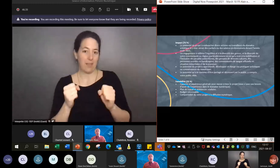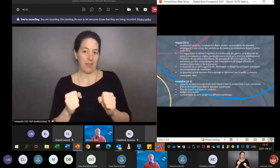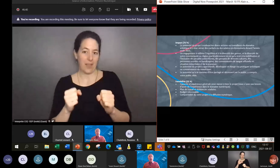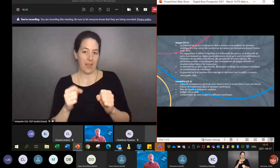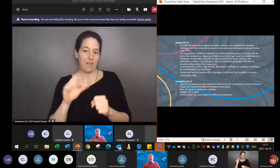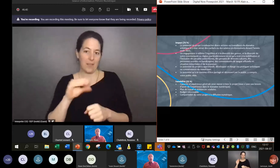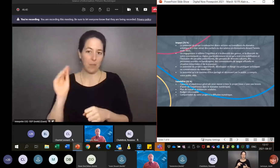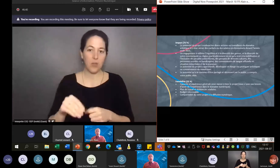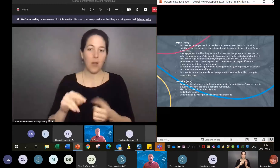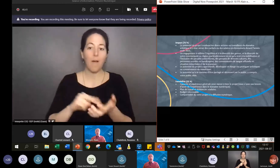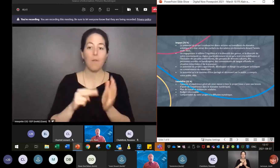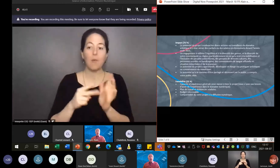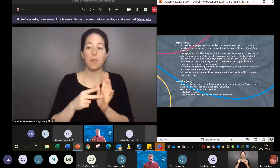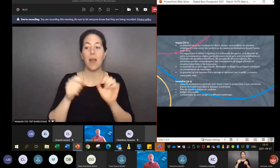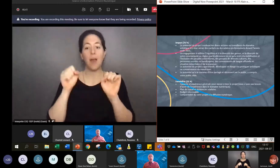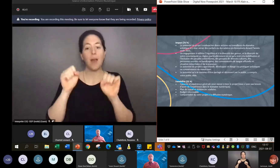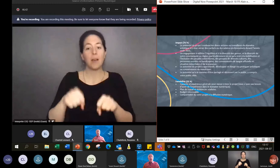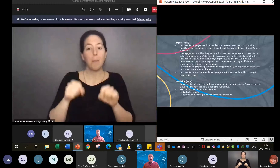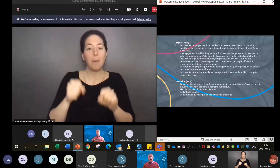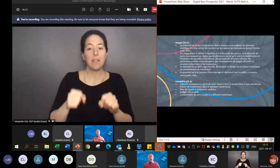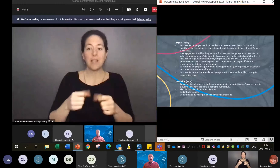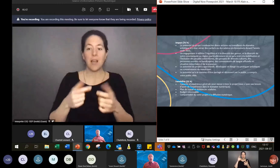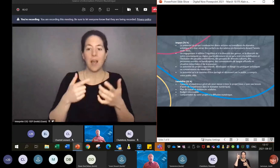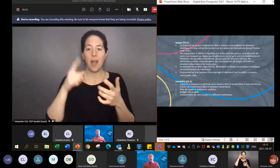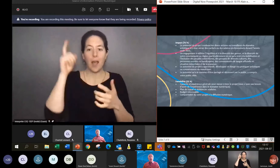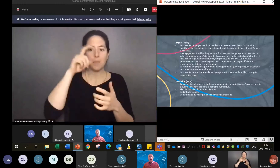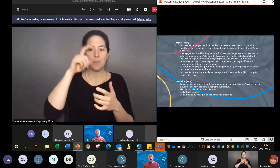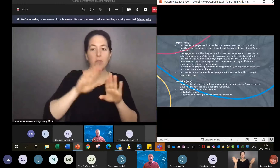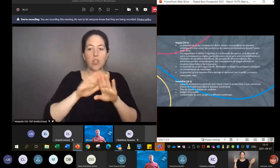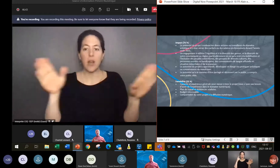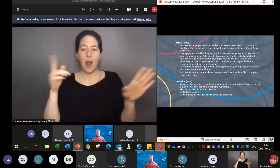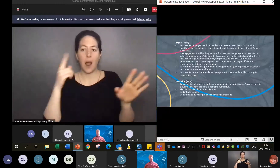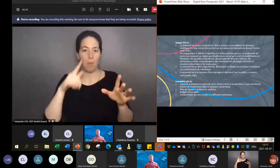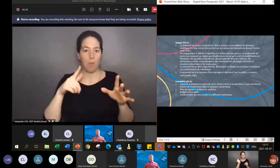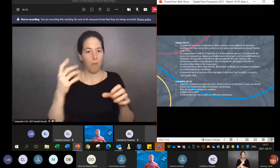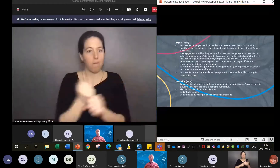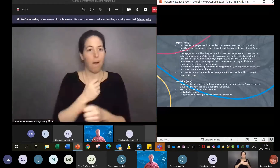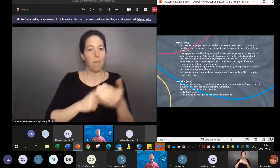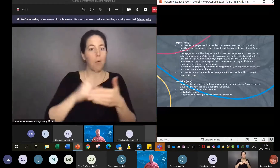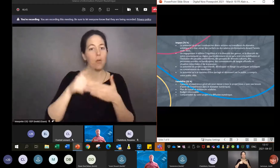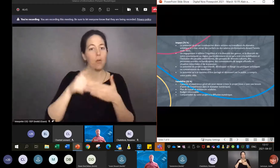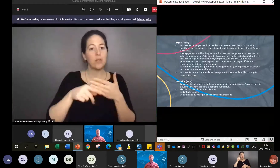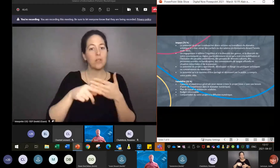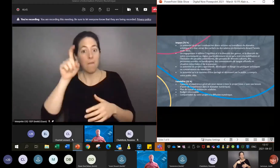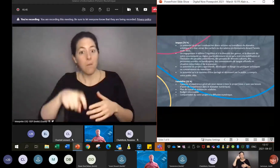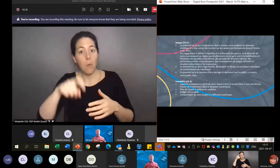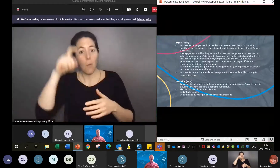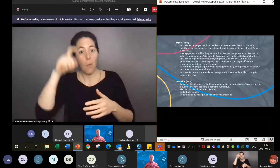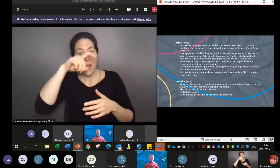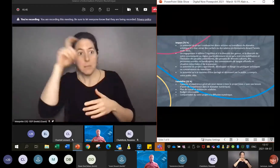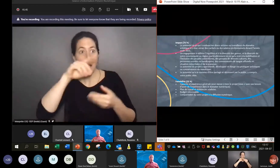Vous n’avez pas besoin d’avoir de l’expérience dans le domaine numérique,